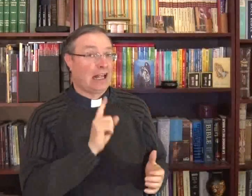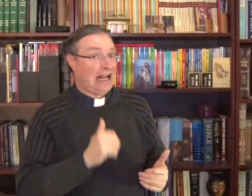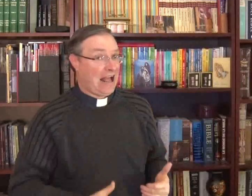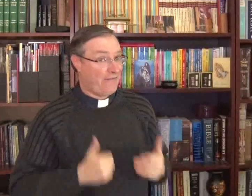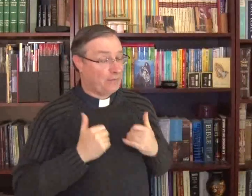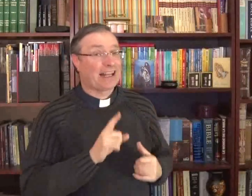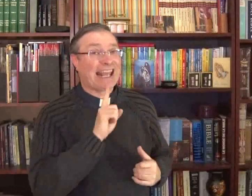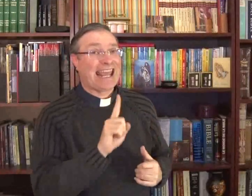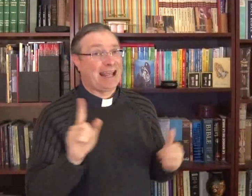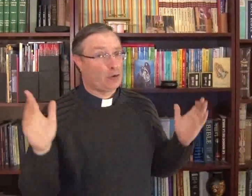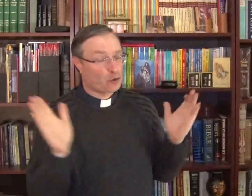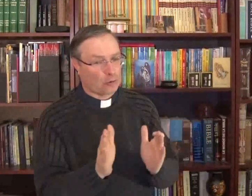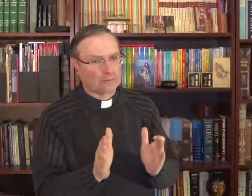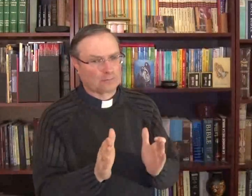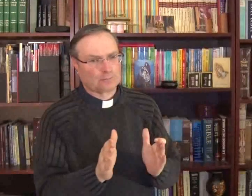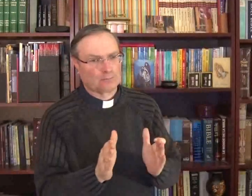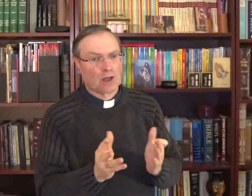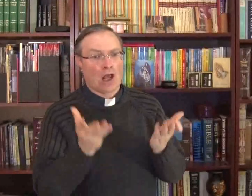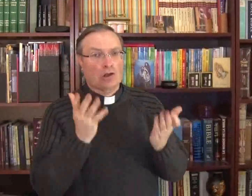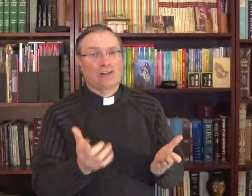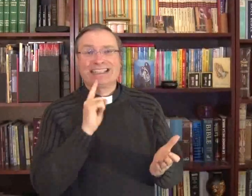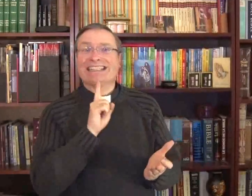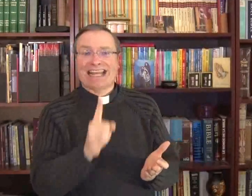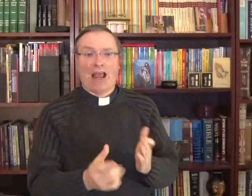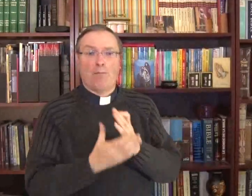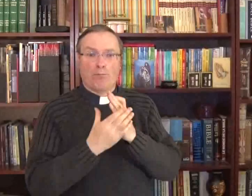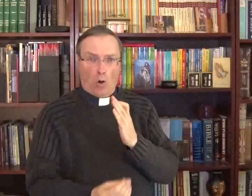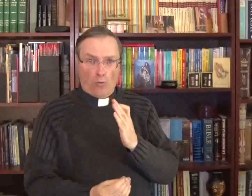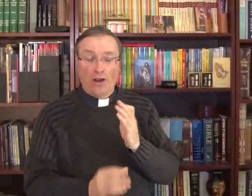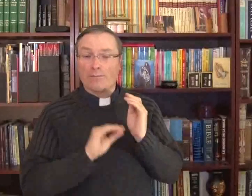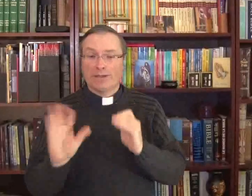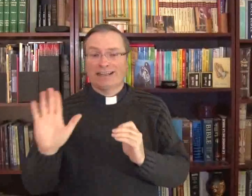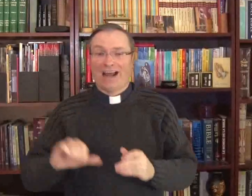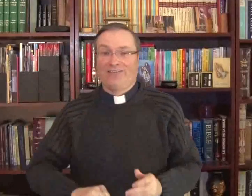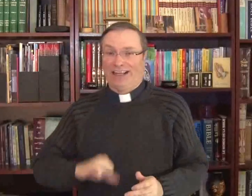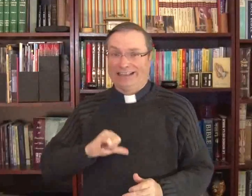La vie est courte. Celui qui est pauvre met sa fierté